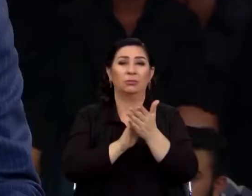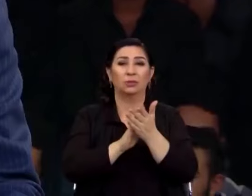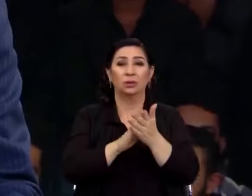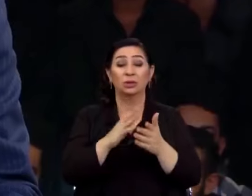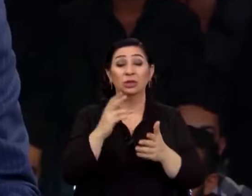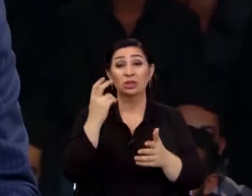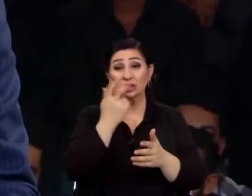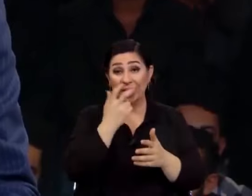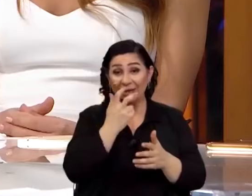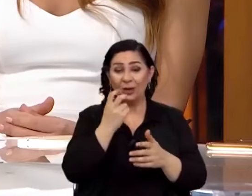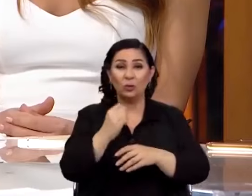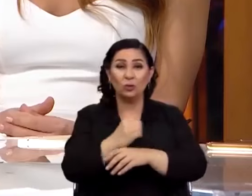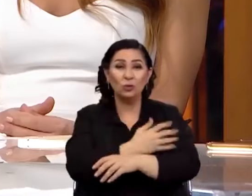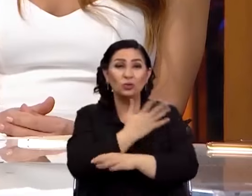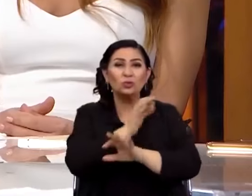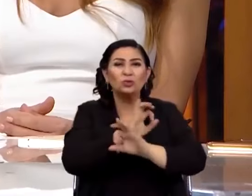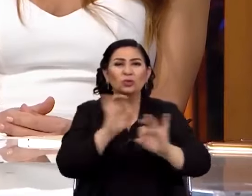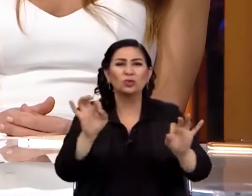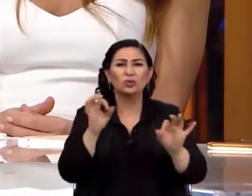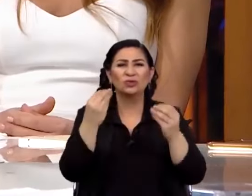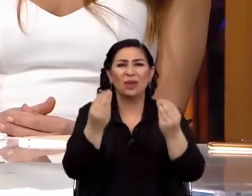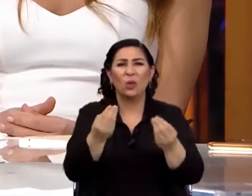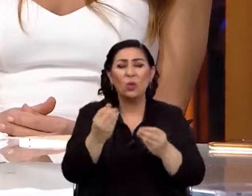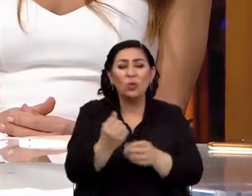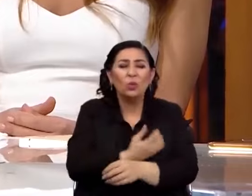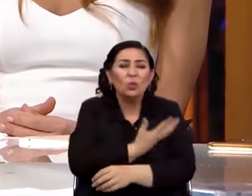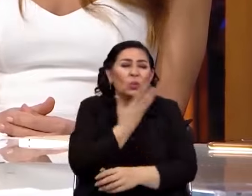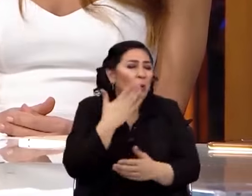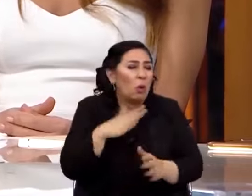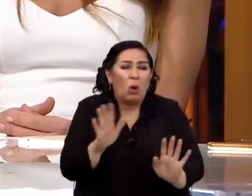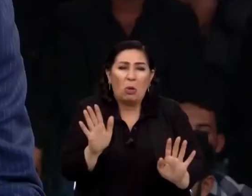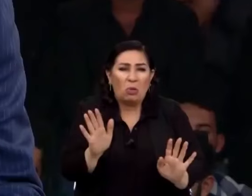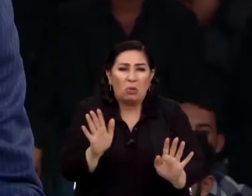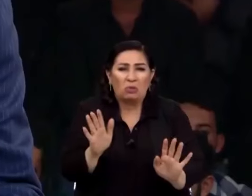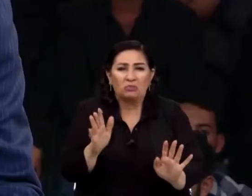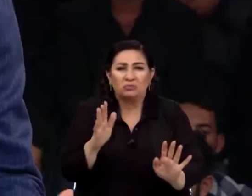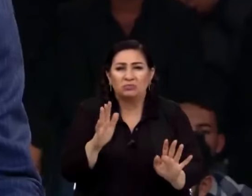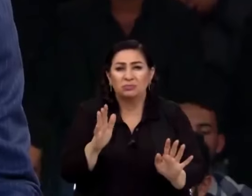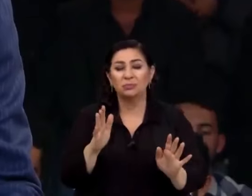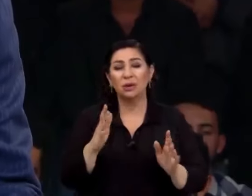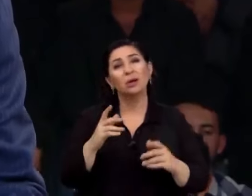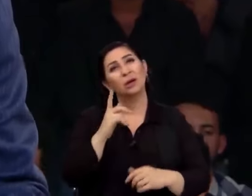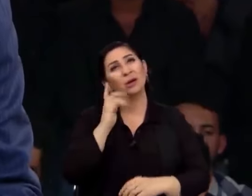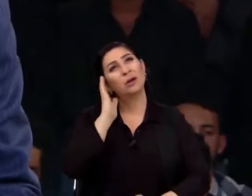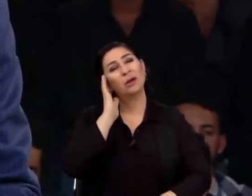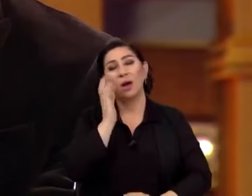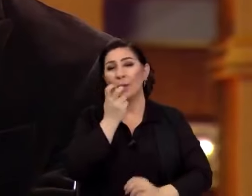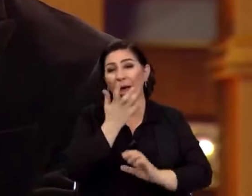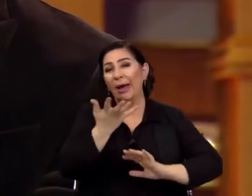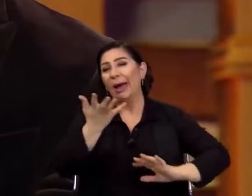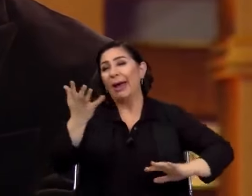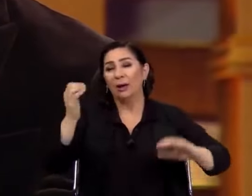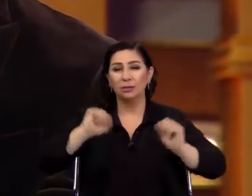şarkıyı da duygusuzlaştıran mekanik bir yere gyor hiçbir şey anlatmıyor sadece Opera ersiz böyle bir algı var çok yanlış bir algı